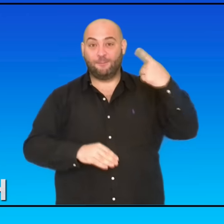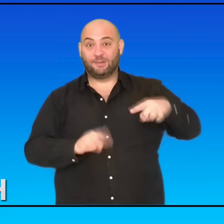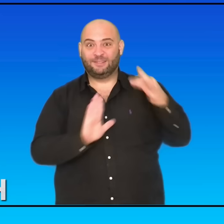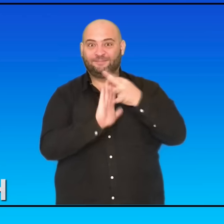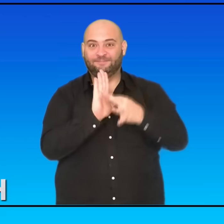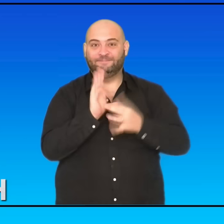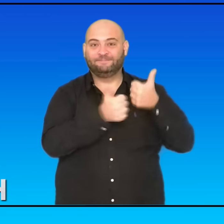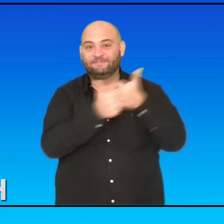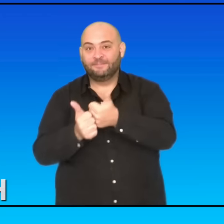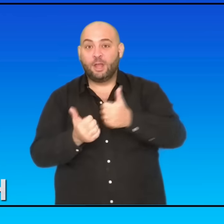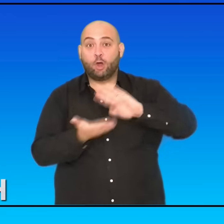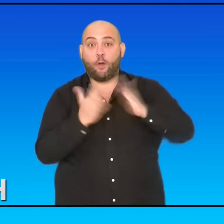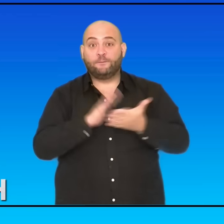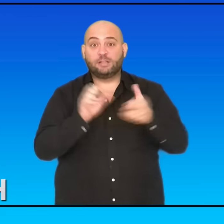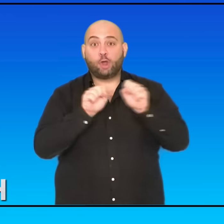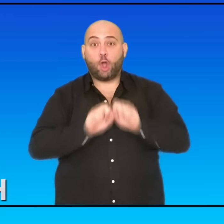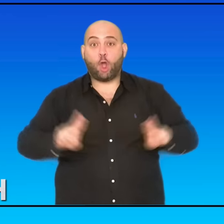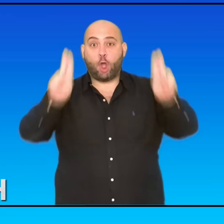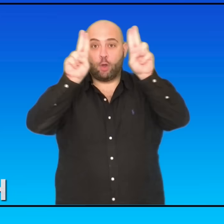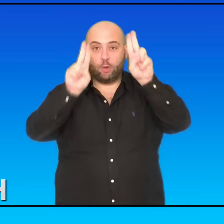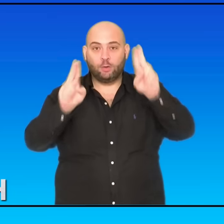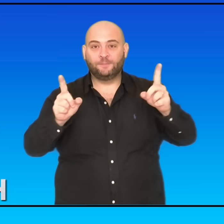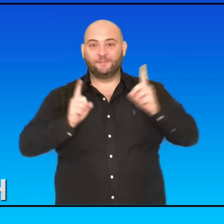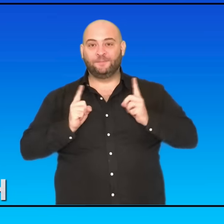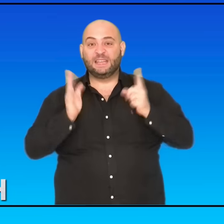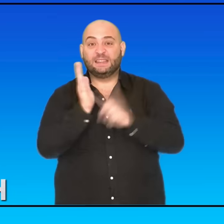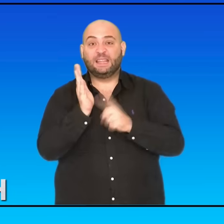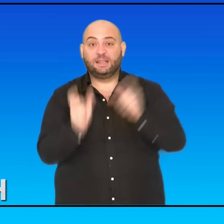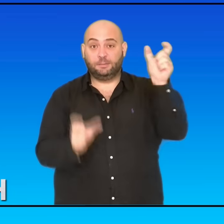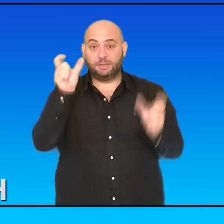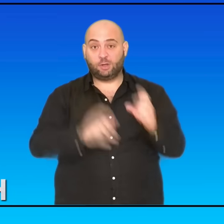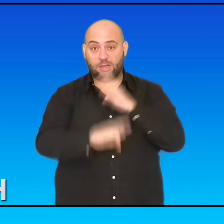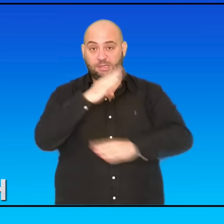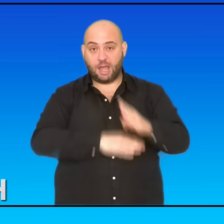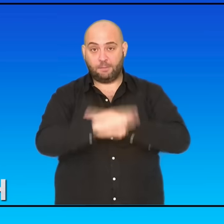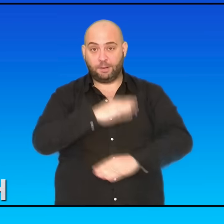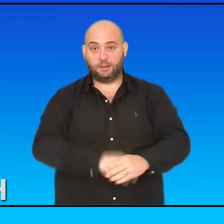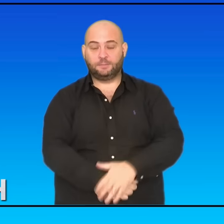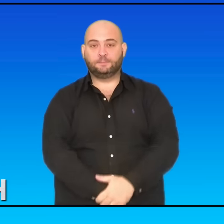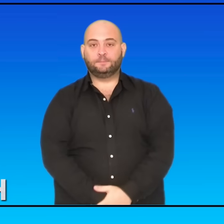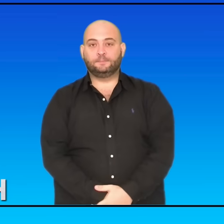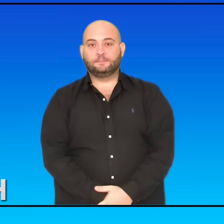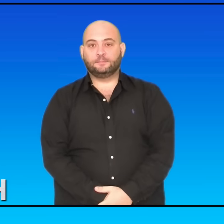seguendo seguendo i principi della Convenzione ONU sui diritti delle persone con disabilità.